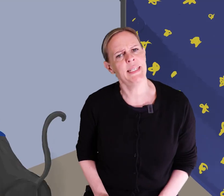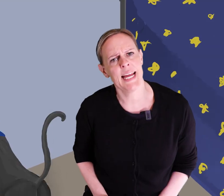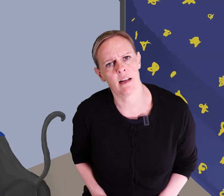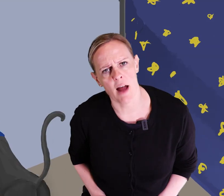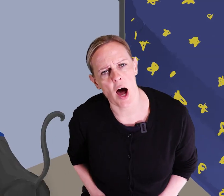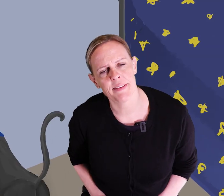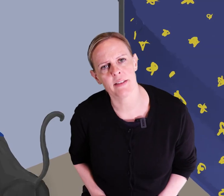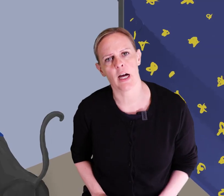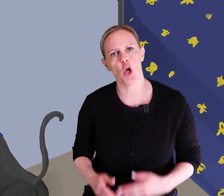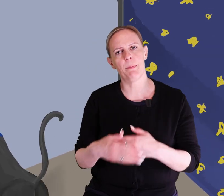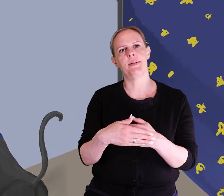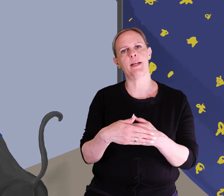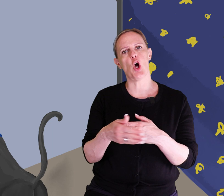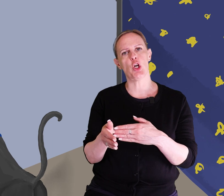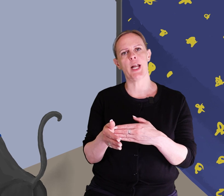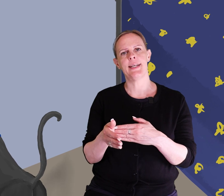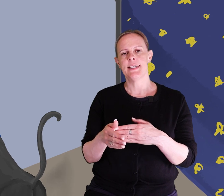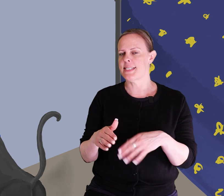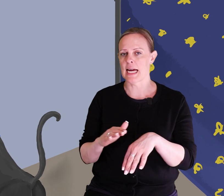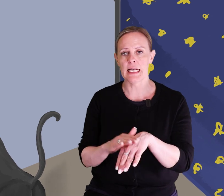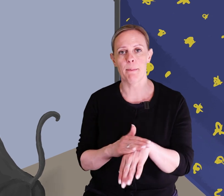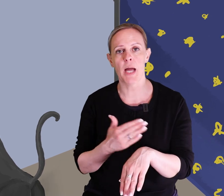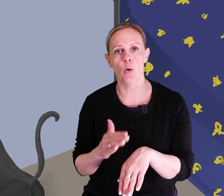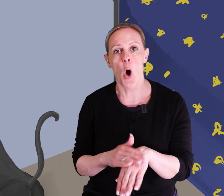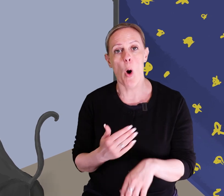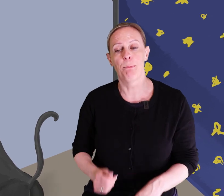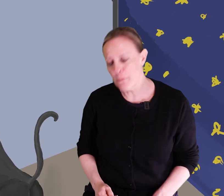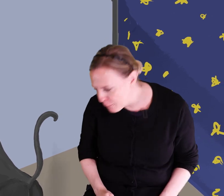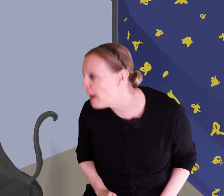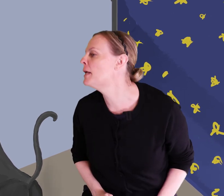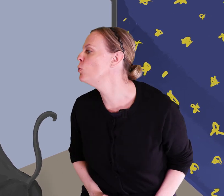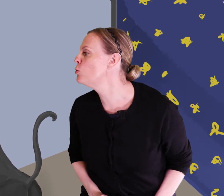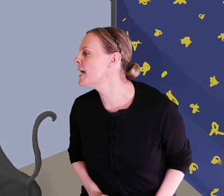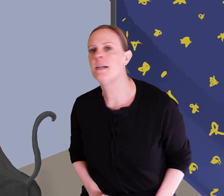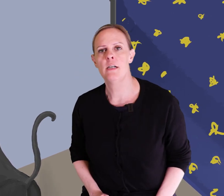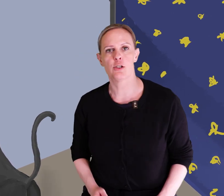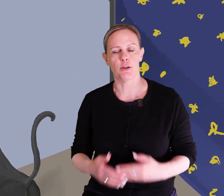men det är klart att jag kan öppna dörren säger lilla mjau och puffar med nosen